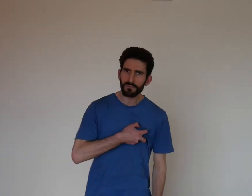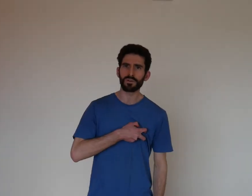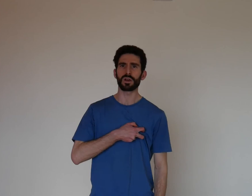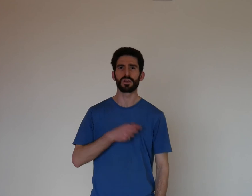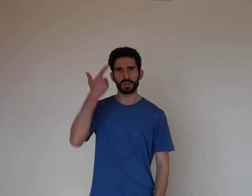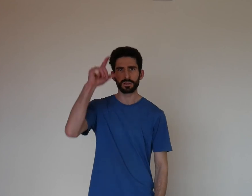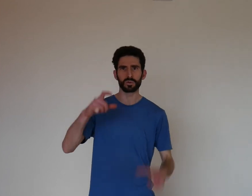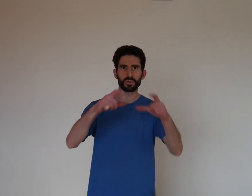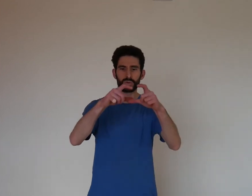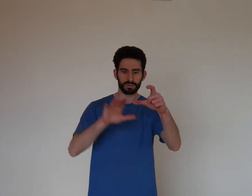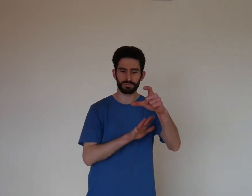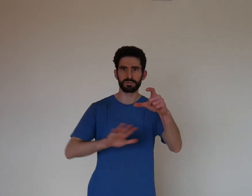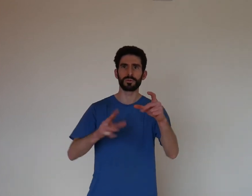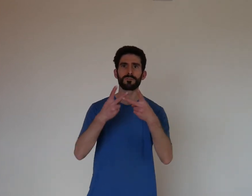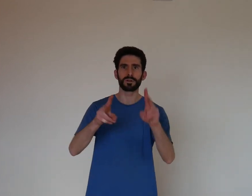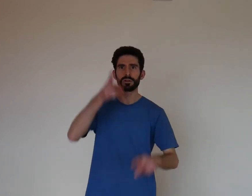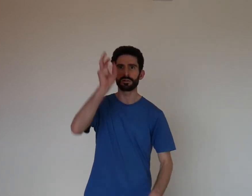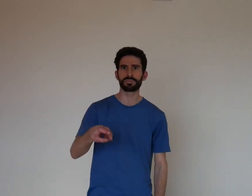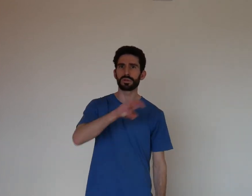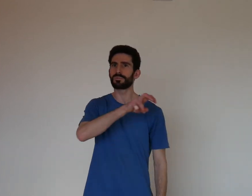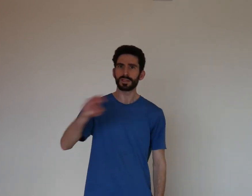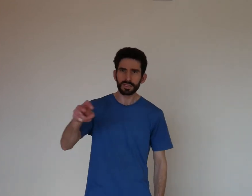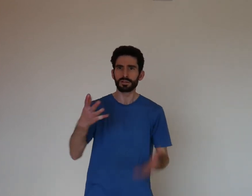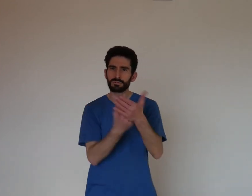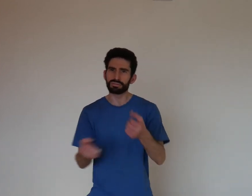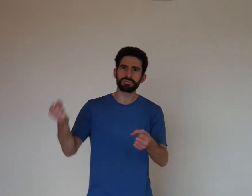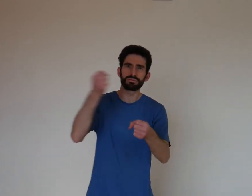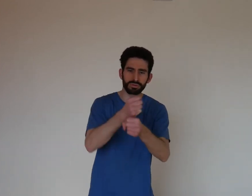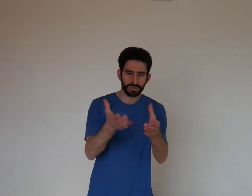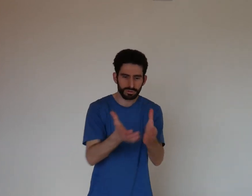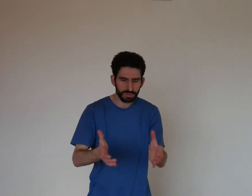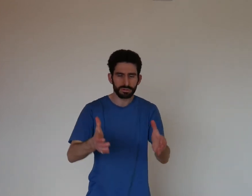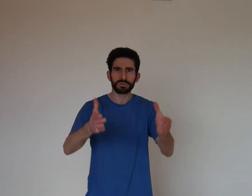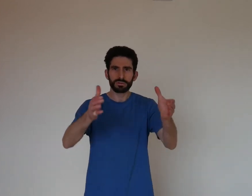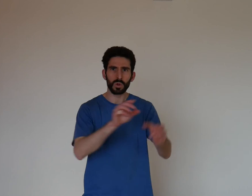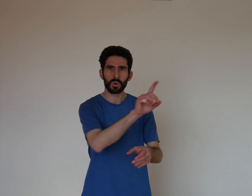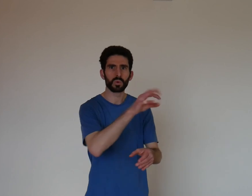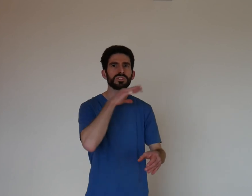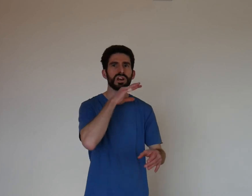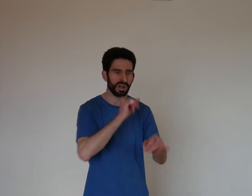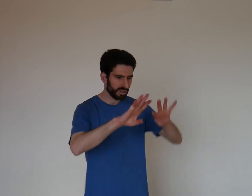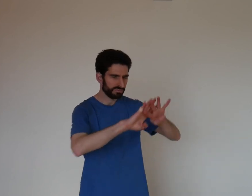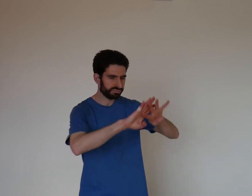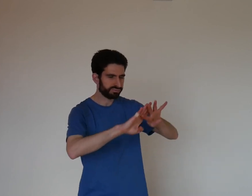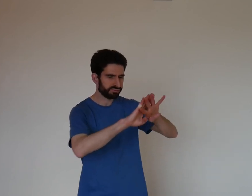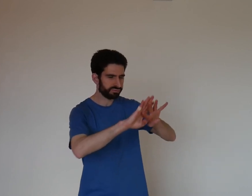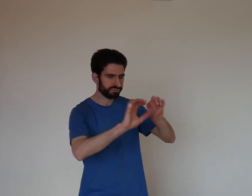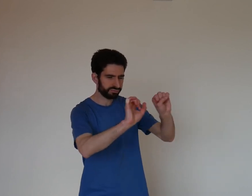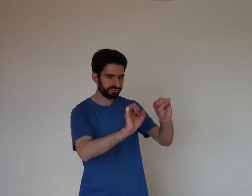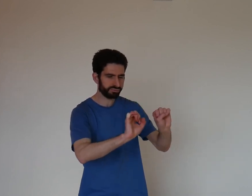Enfin, à Pierre-Bénite, au sud de Lyon, une station d'épuration est créée pour filtrer et nettoyer l'eau sale.